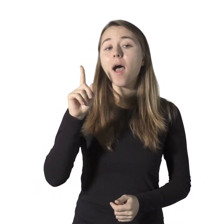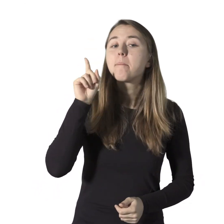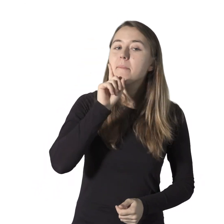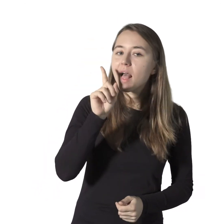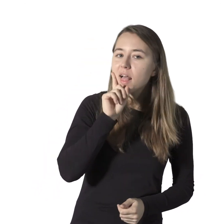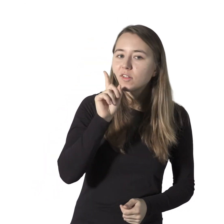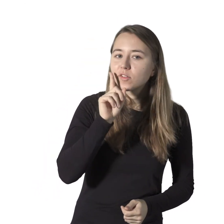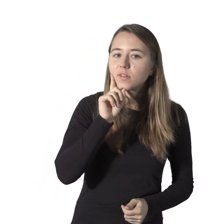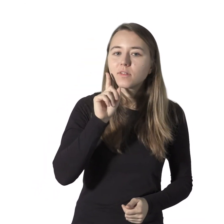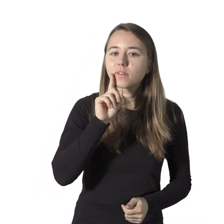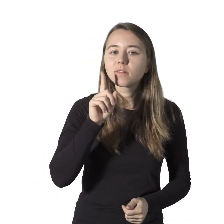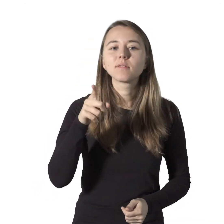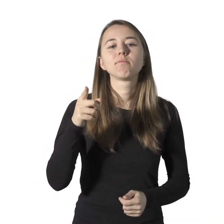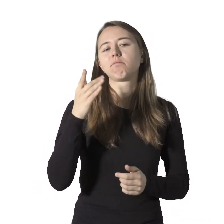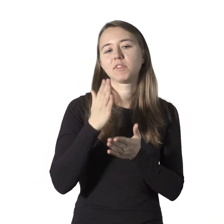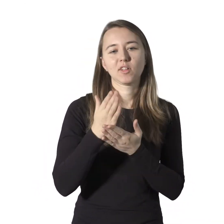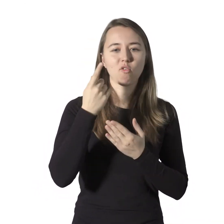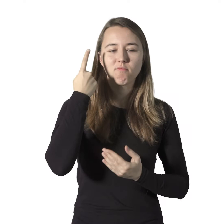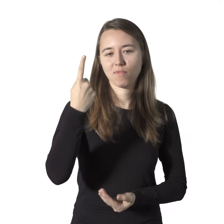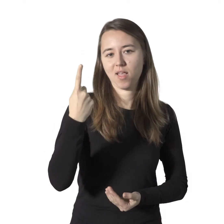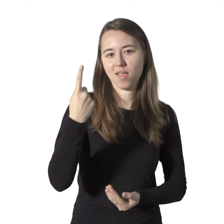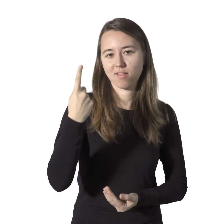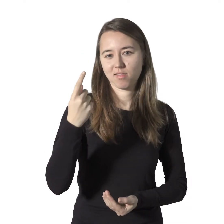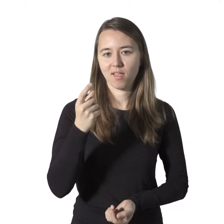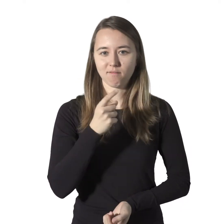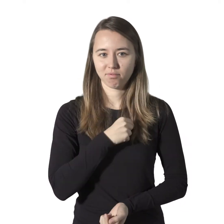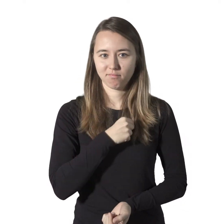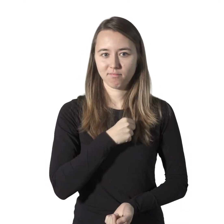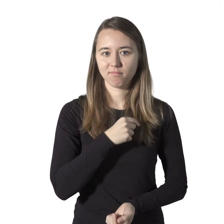Natomiast mężczyźni spinali szaty za pomocą jednej zapinki,